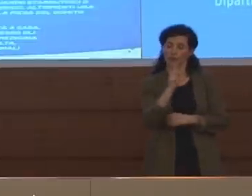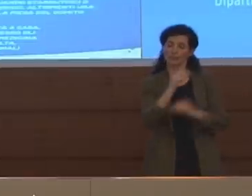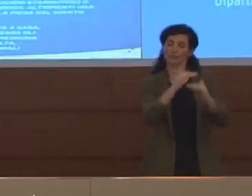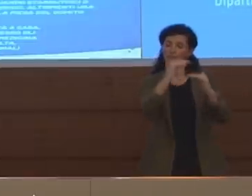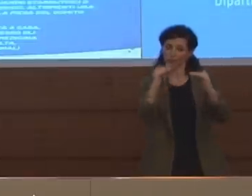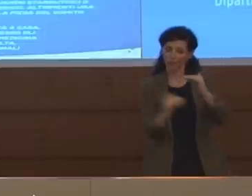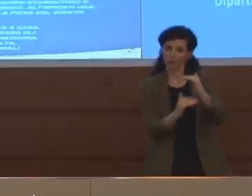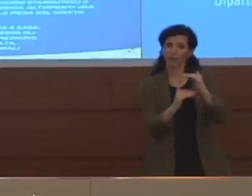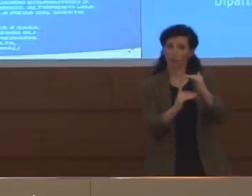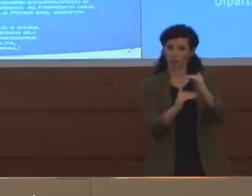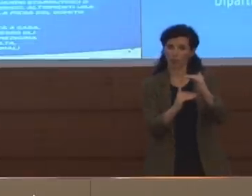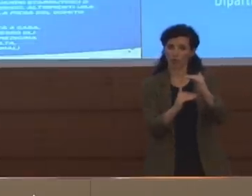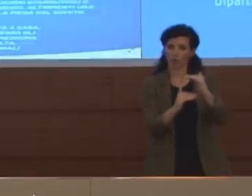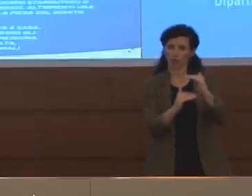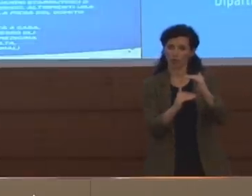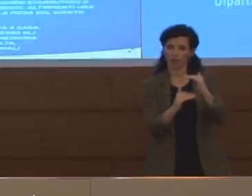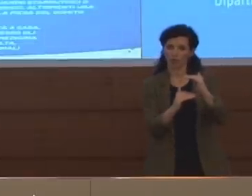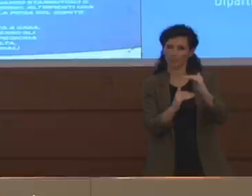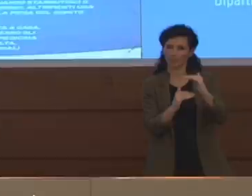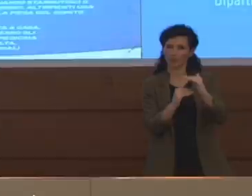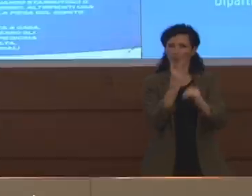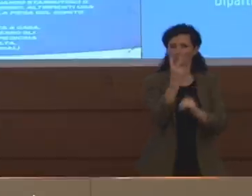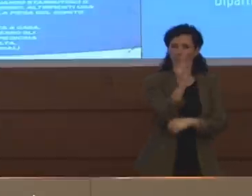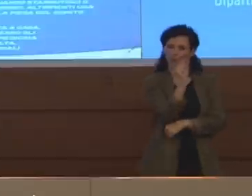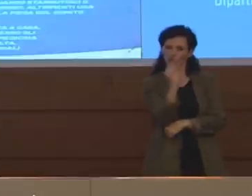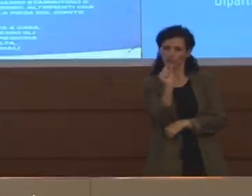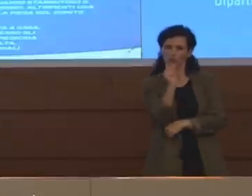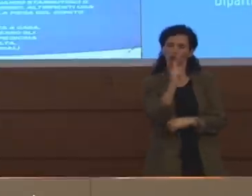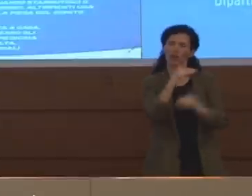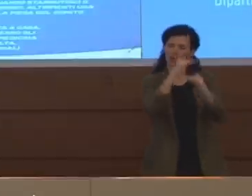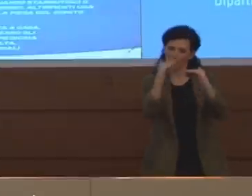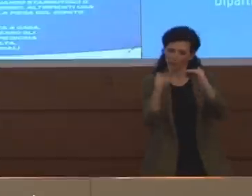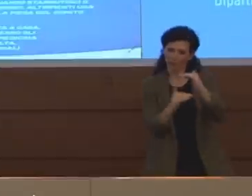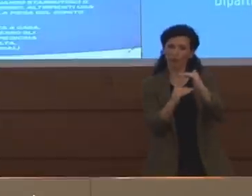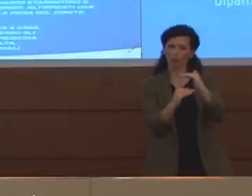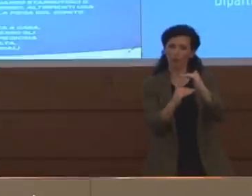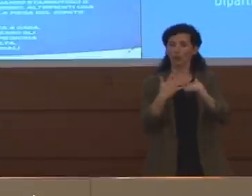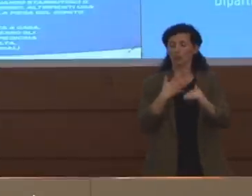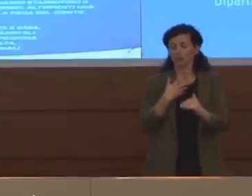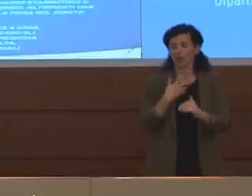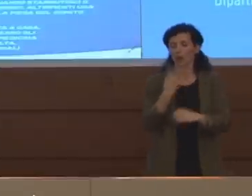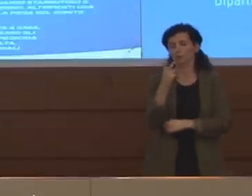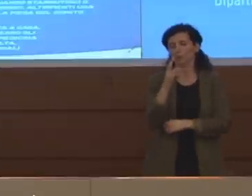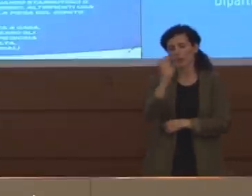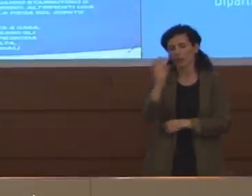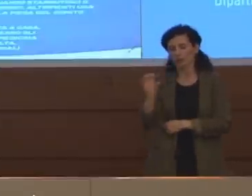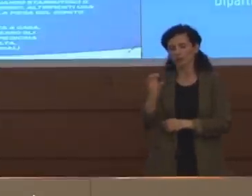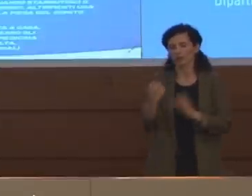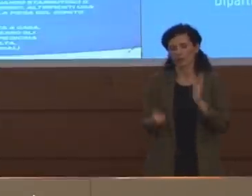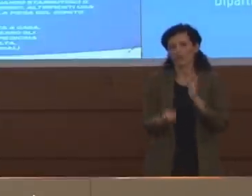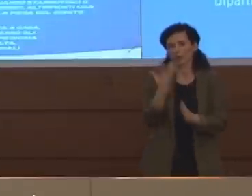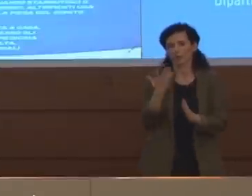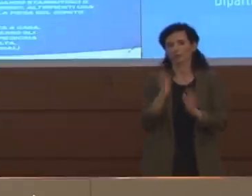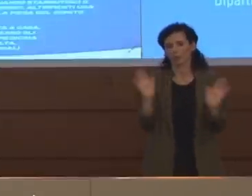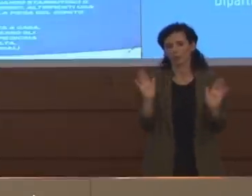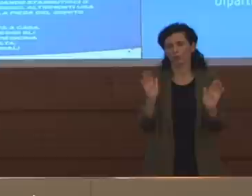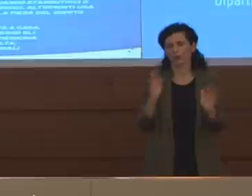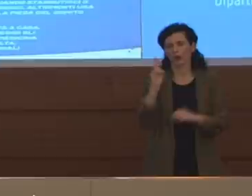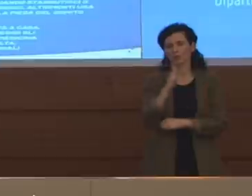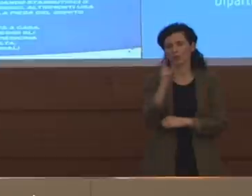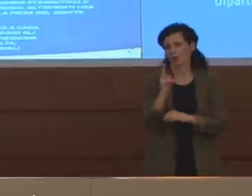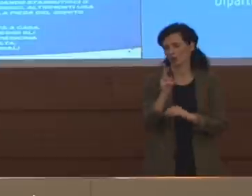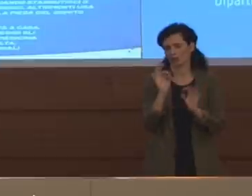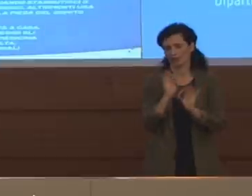alle due cifre. Addirittura due Regioni fortunatamente non hanno avuto casi fatali. Grazie